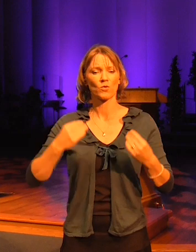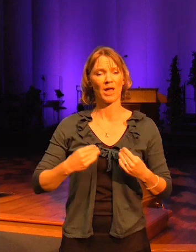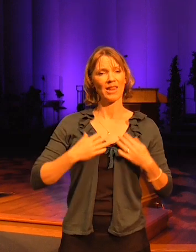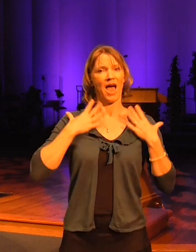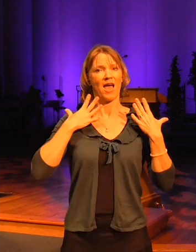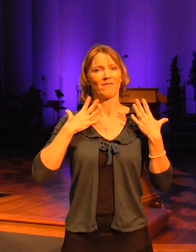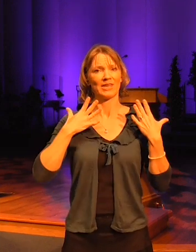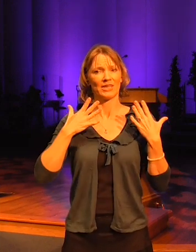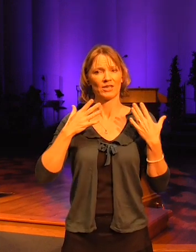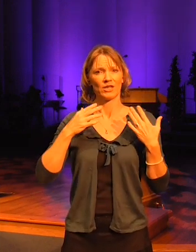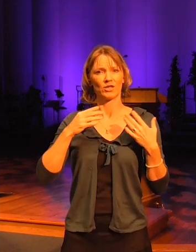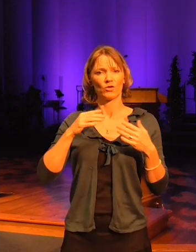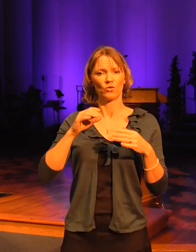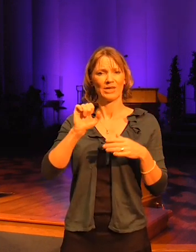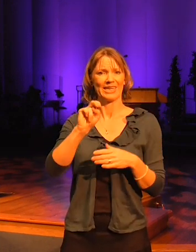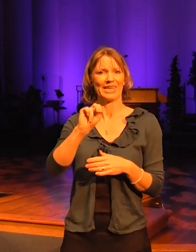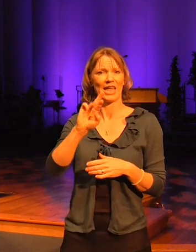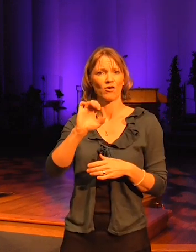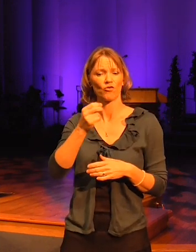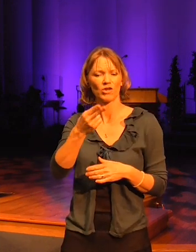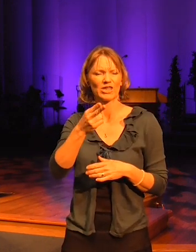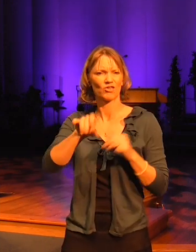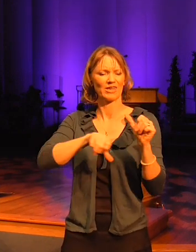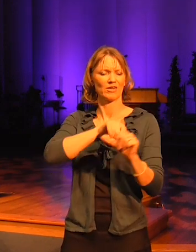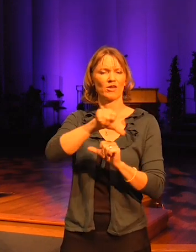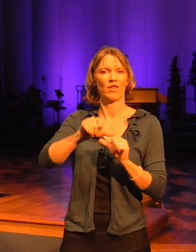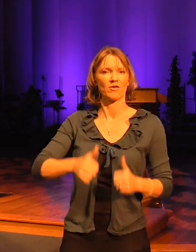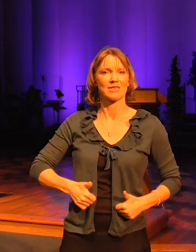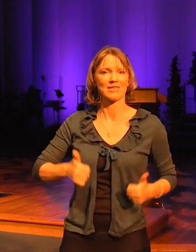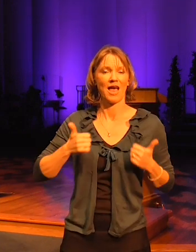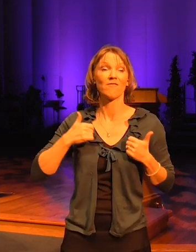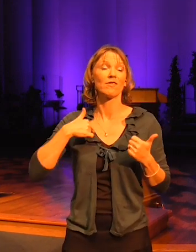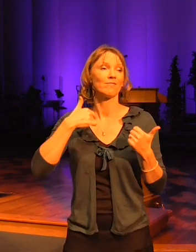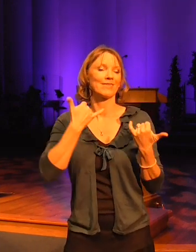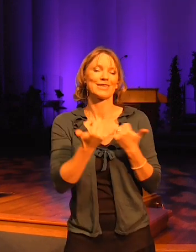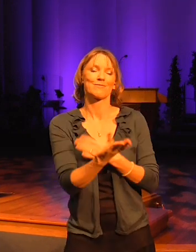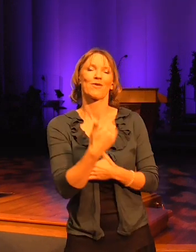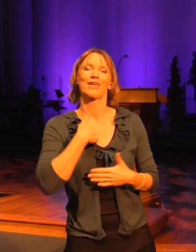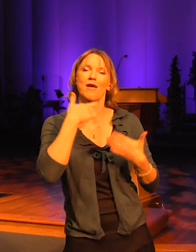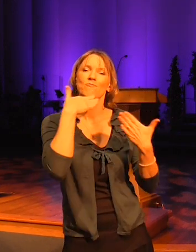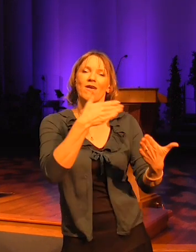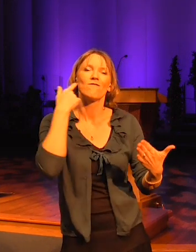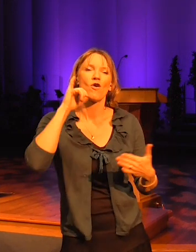vidas de otros Estoy agradecido esta mañana por el Reverendo Josh y su mensaje que